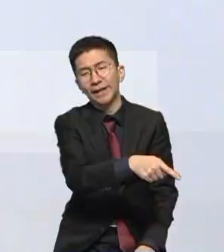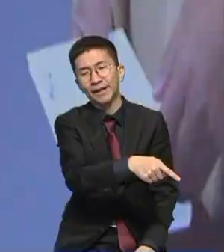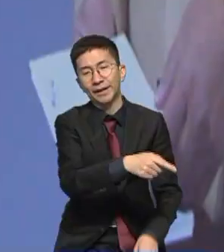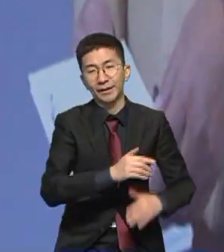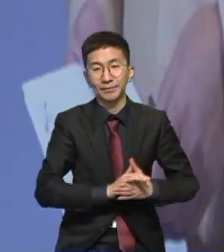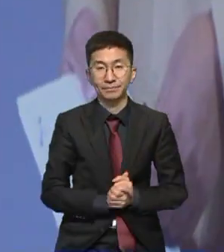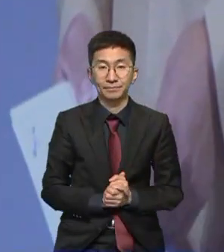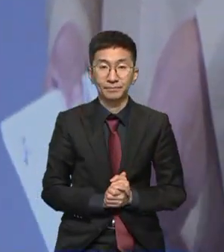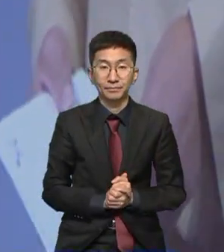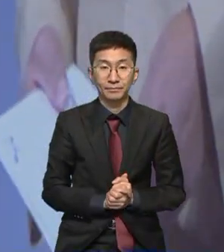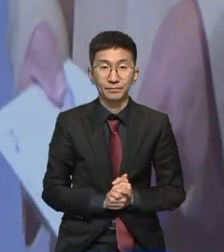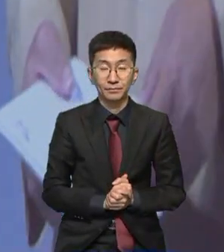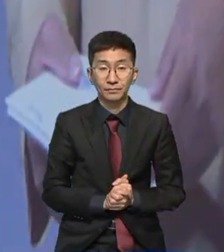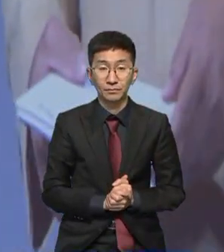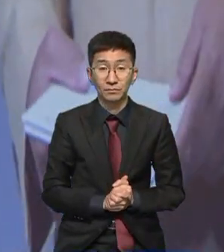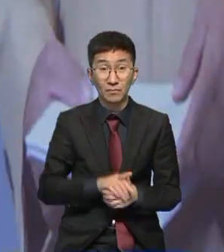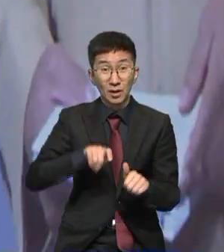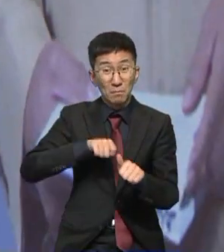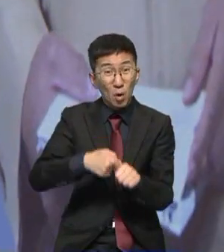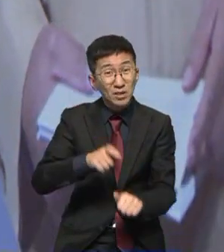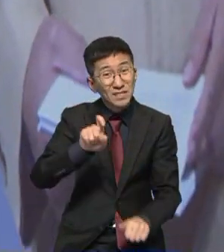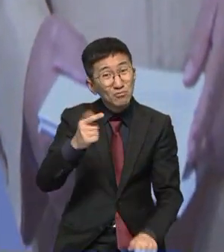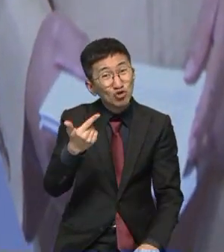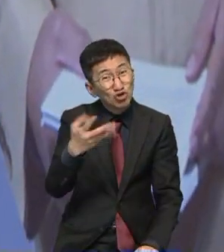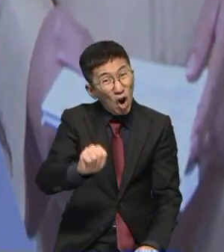(기자) 제재 수위는 논란거리입니다.